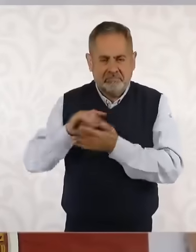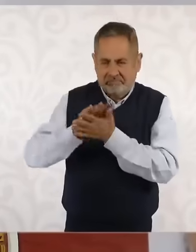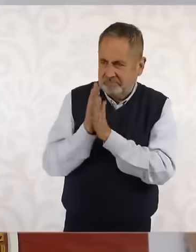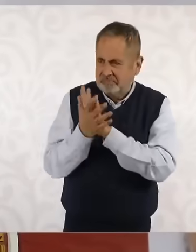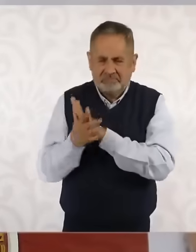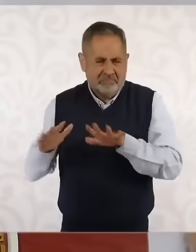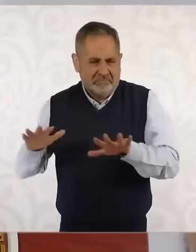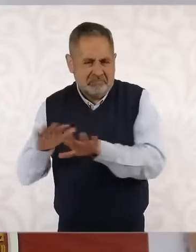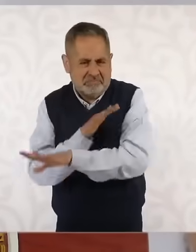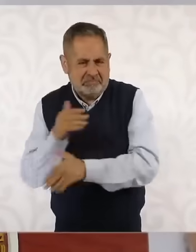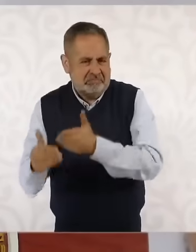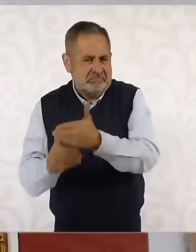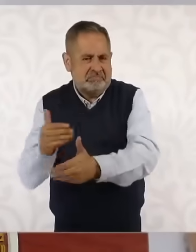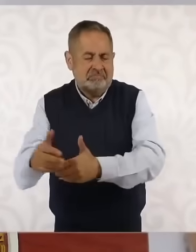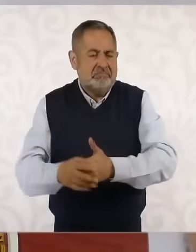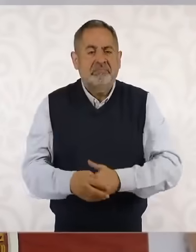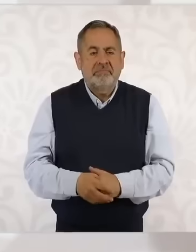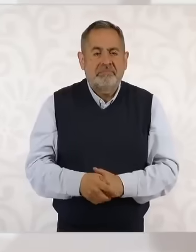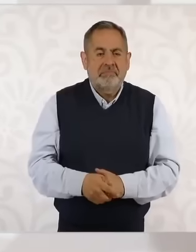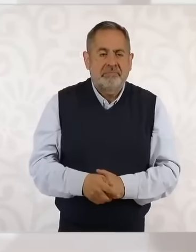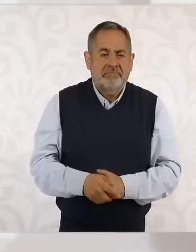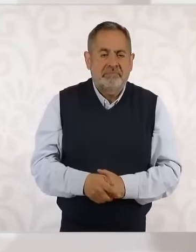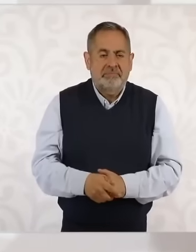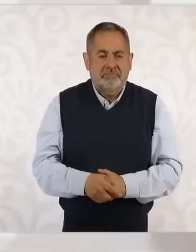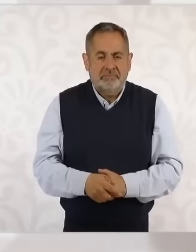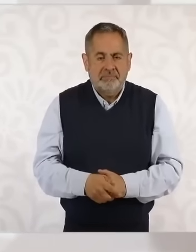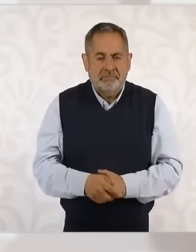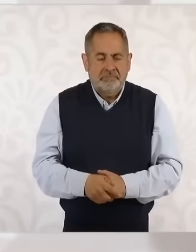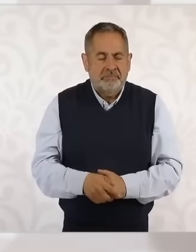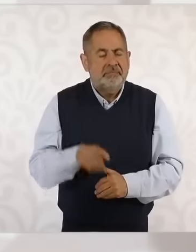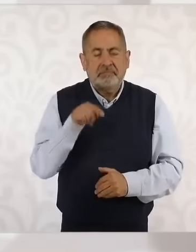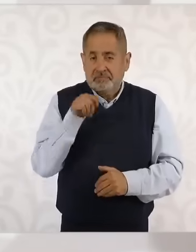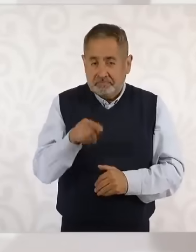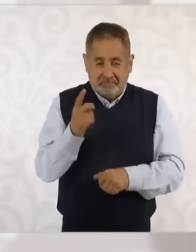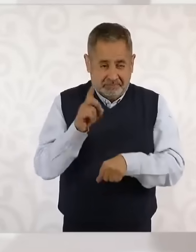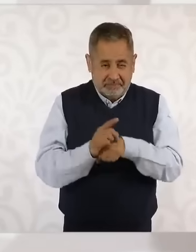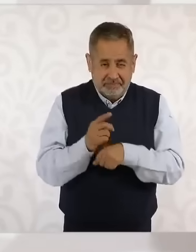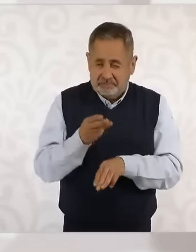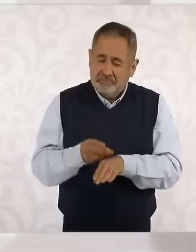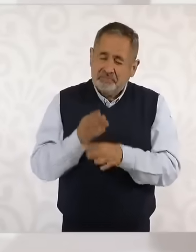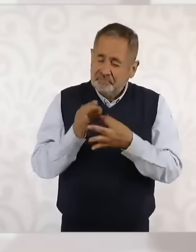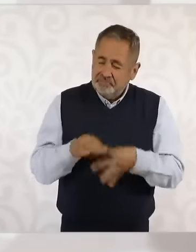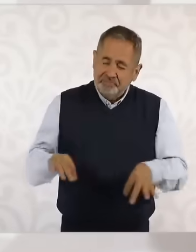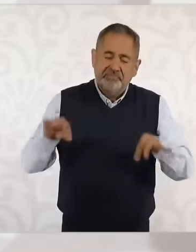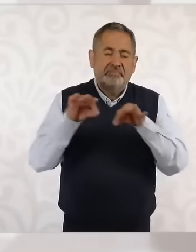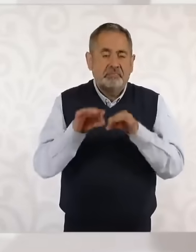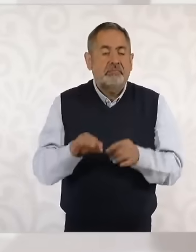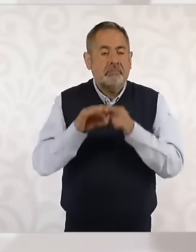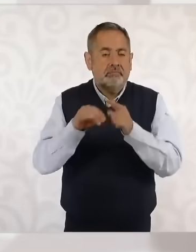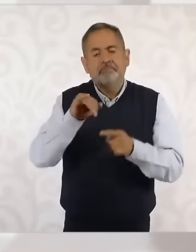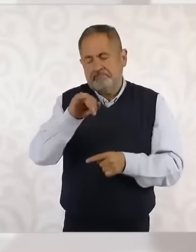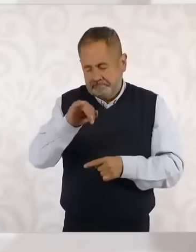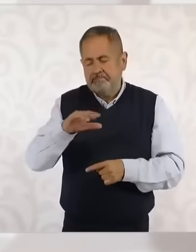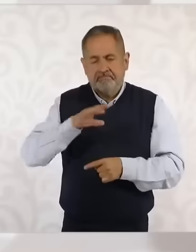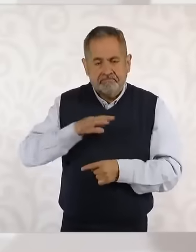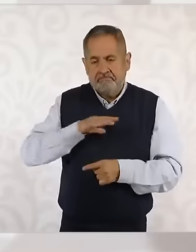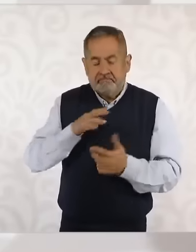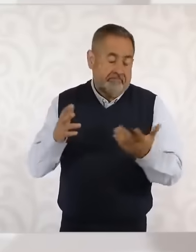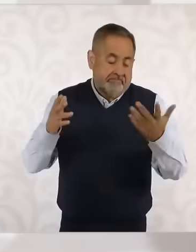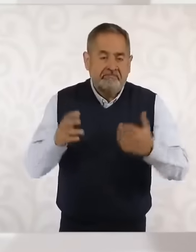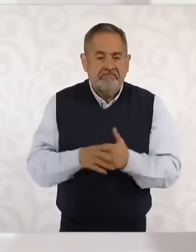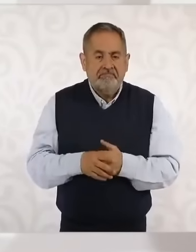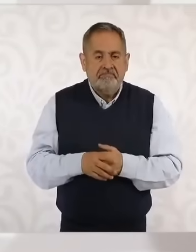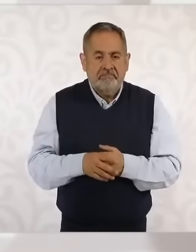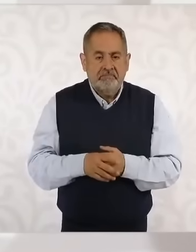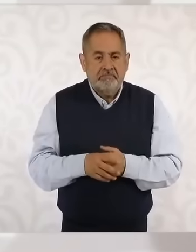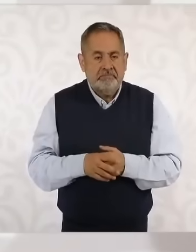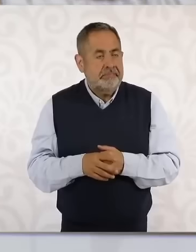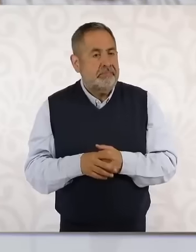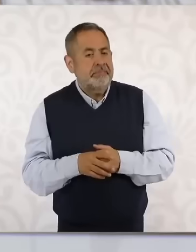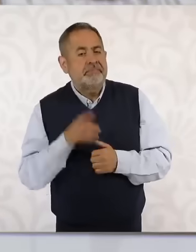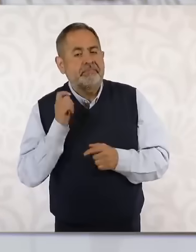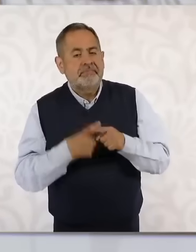Es un momento eh muy importante del país y sí hay desde fuera